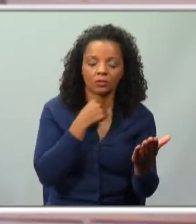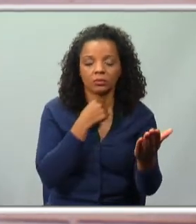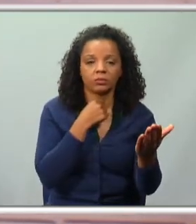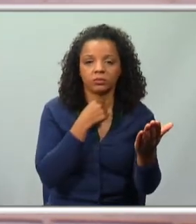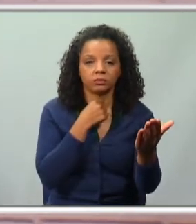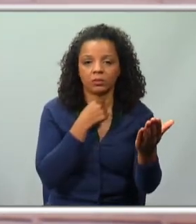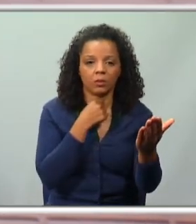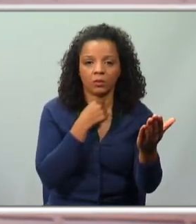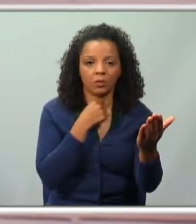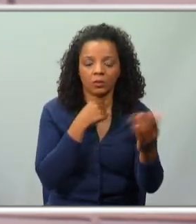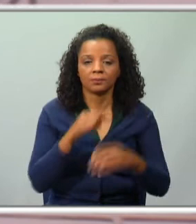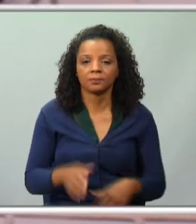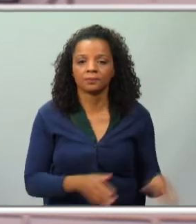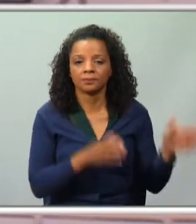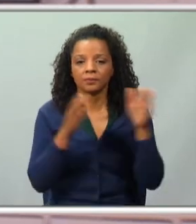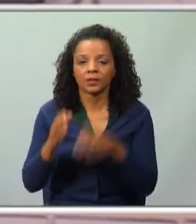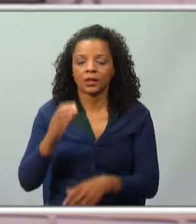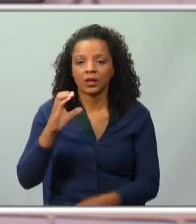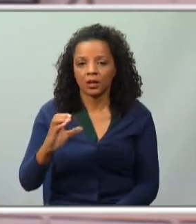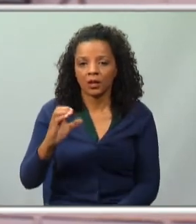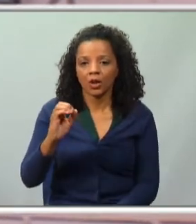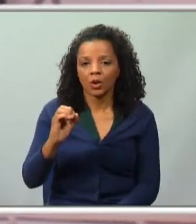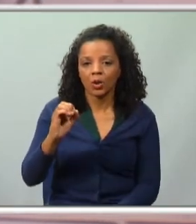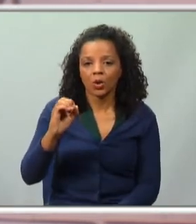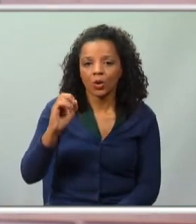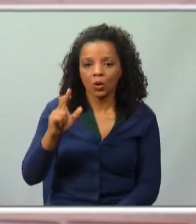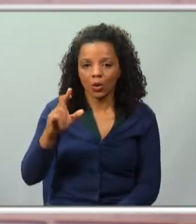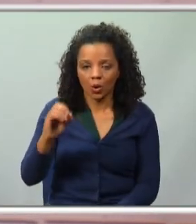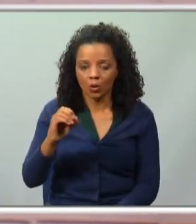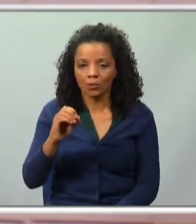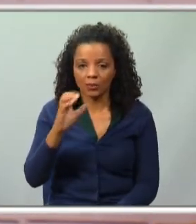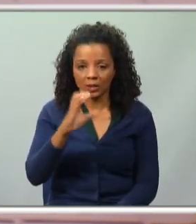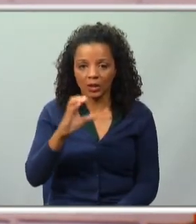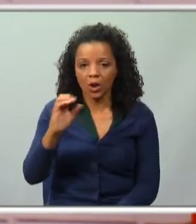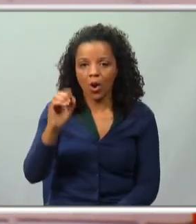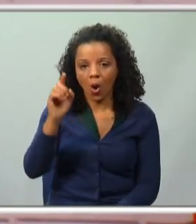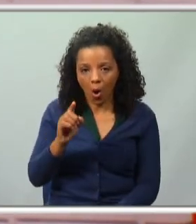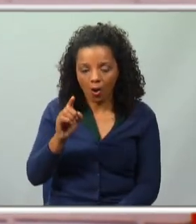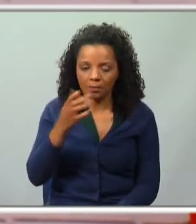cantor e temos o coro de que de ter o rosto avermelhado 歌手，我們有合唱團臉紅了